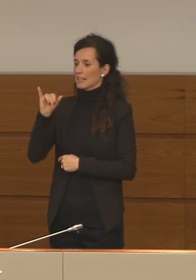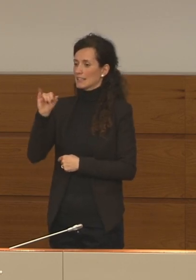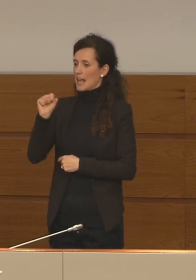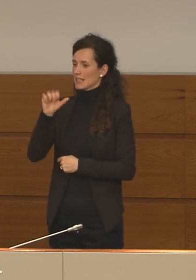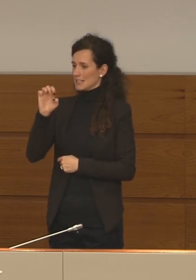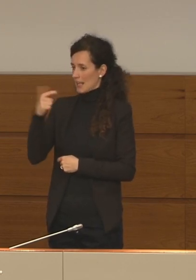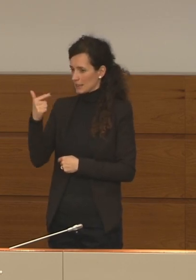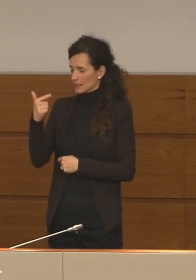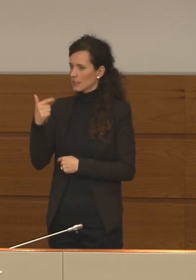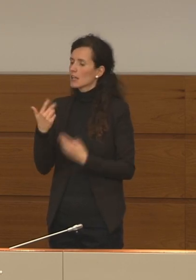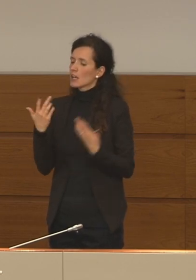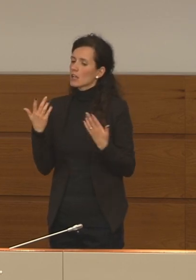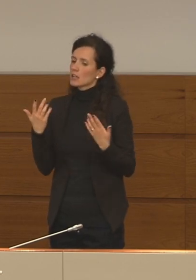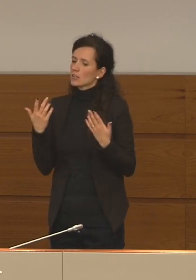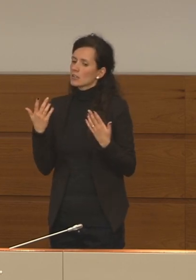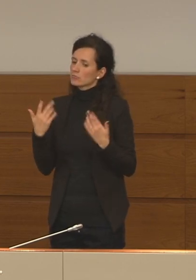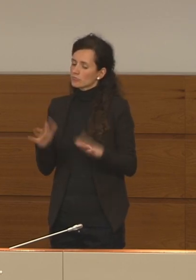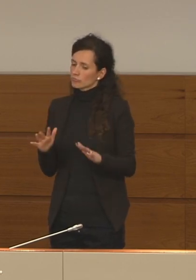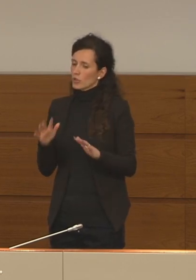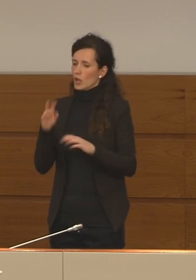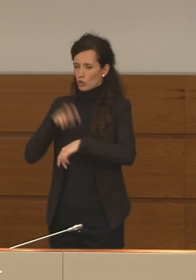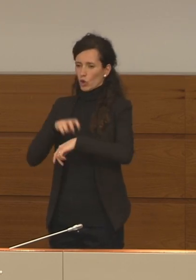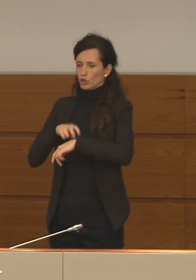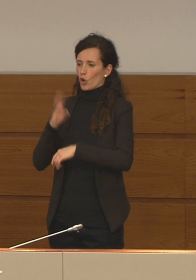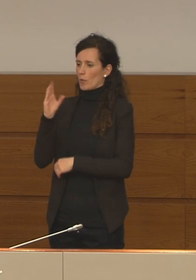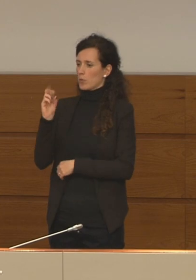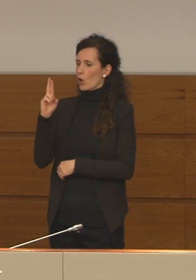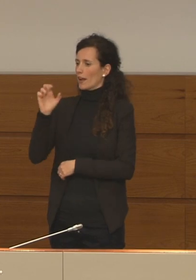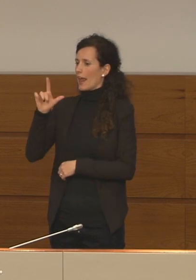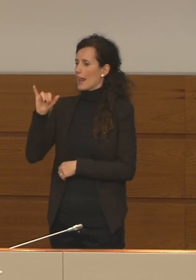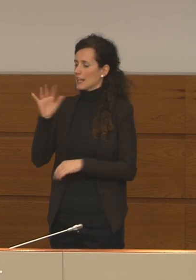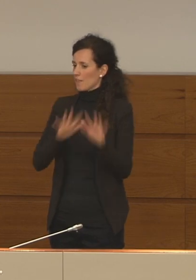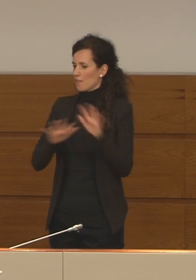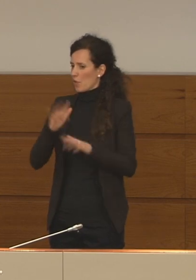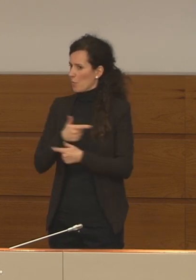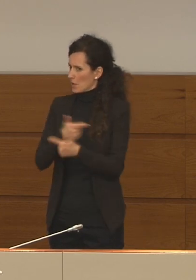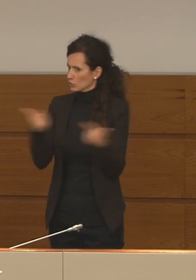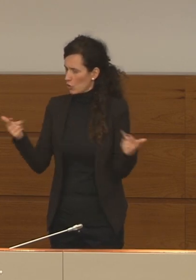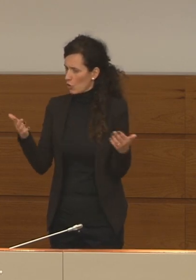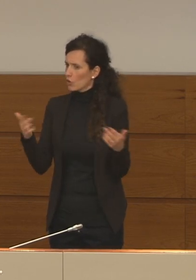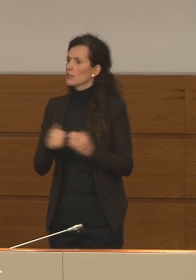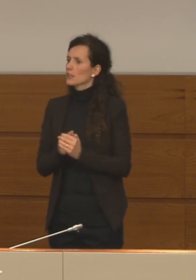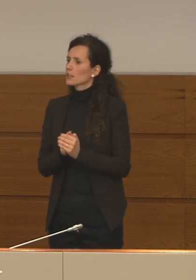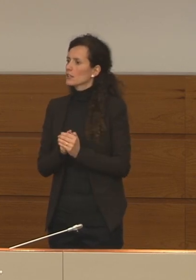alla luce dei dati illustrati dal dottor Borrelli si sente, naturalmente circoscrivendola